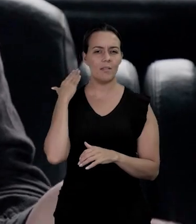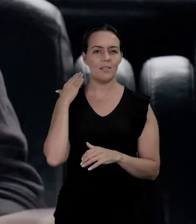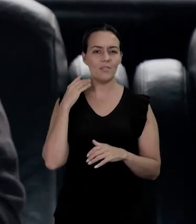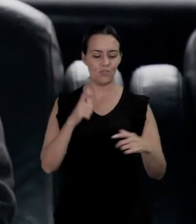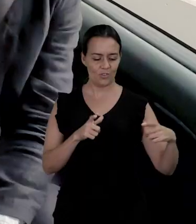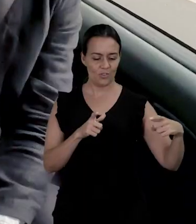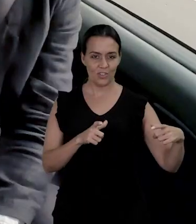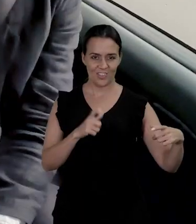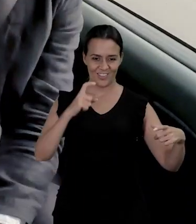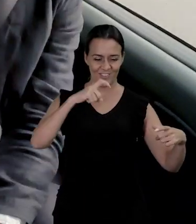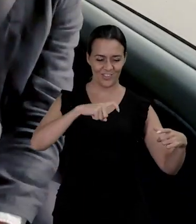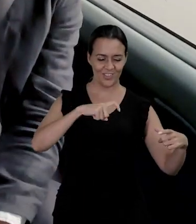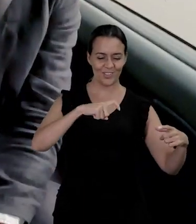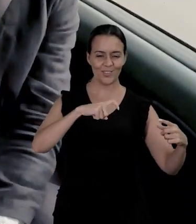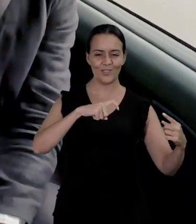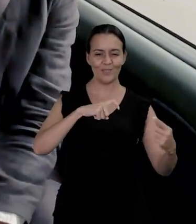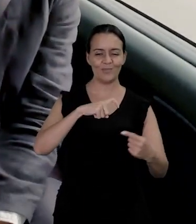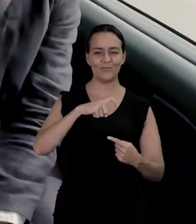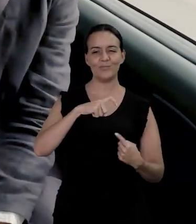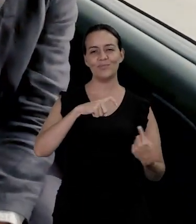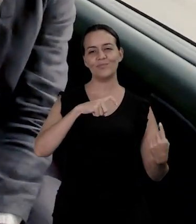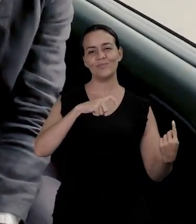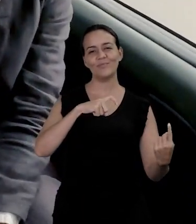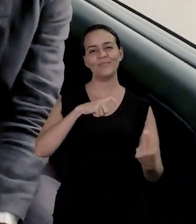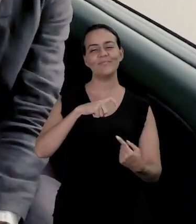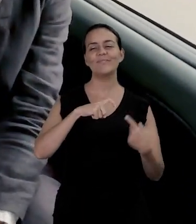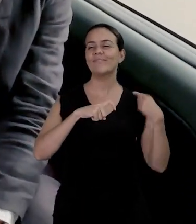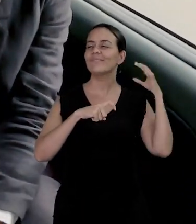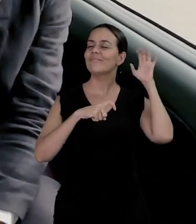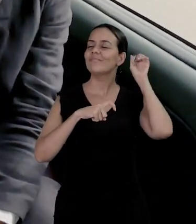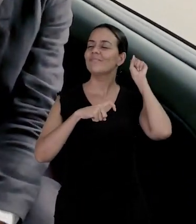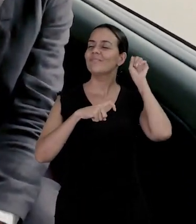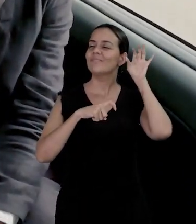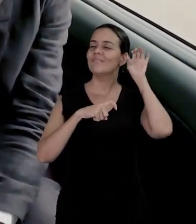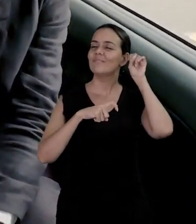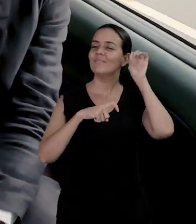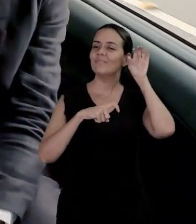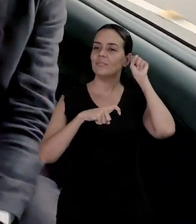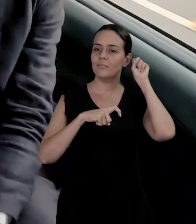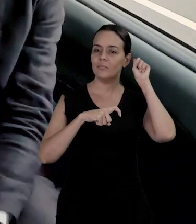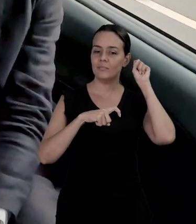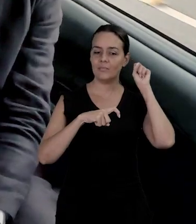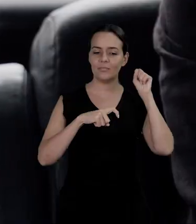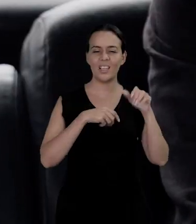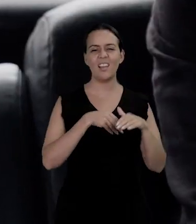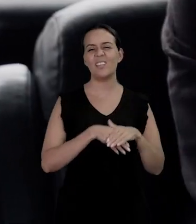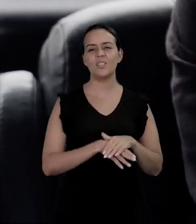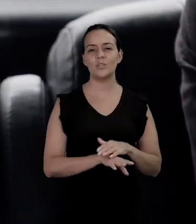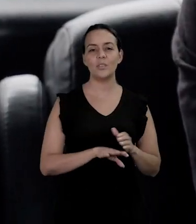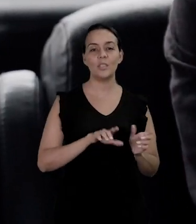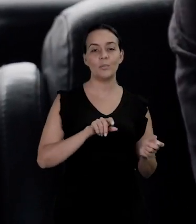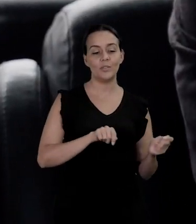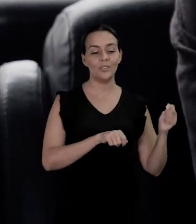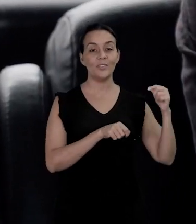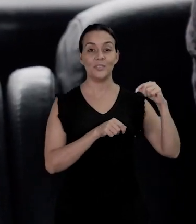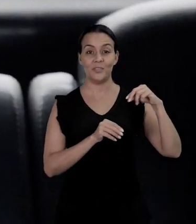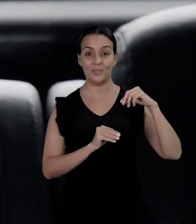e ficava ouvindo um semestre só o lado "A". Lado "A", lado "A", daí enjoava, ouvia o lado "B", lado "B", lado"B"...